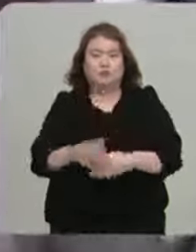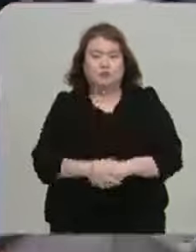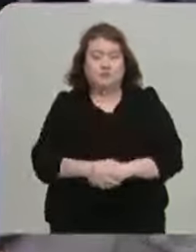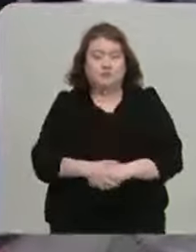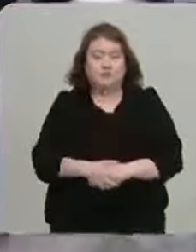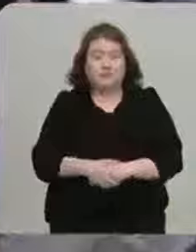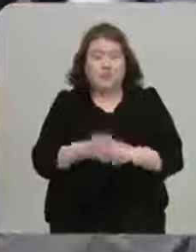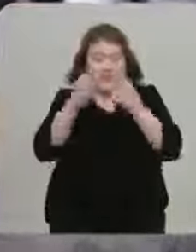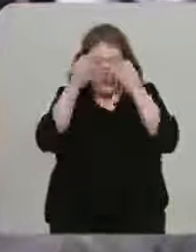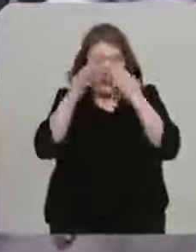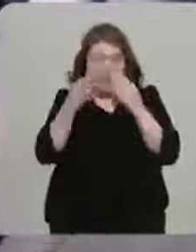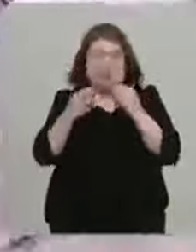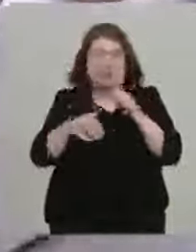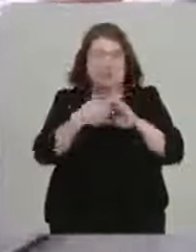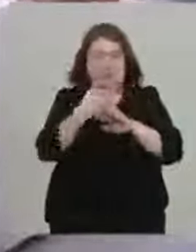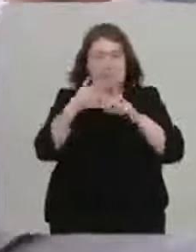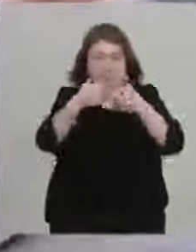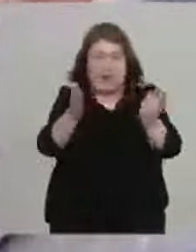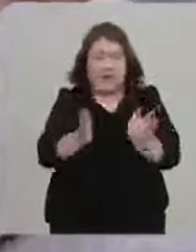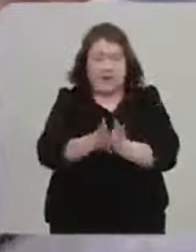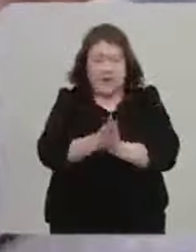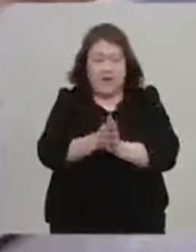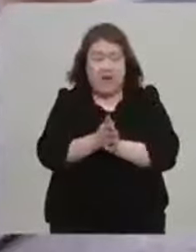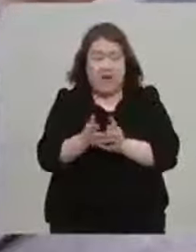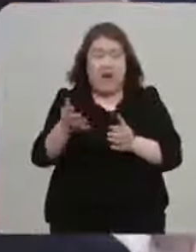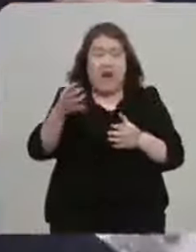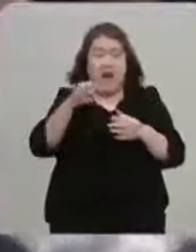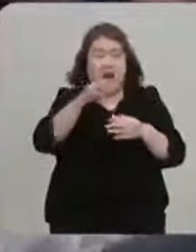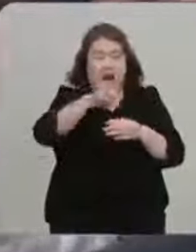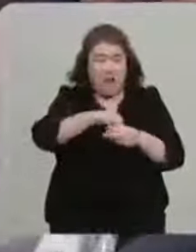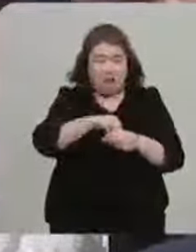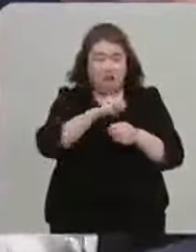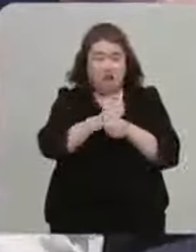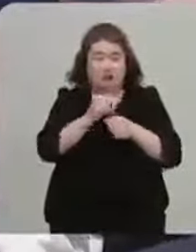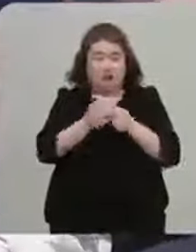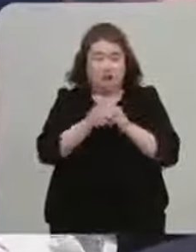개혁신당에 합류한 새로운미래 가 이번 총선 전북에서 4석 확보를